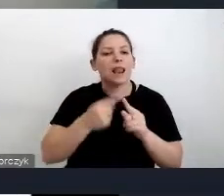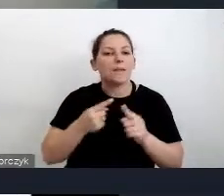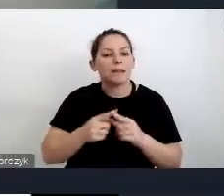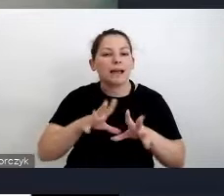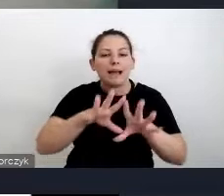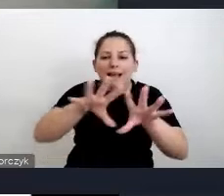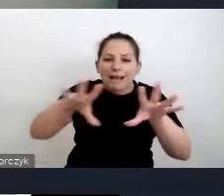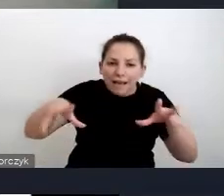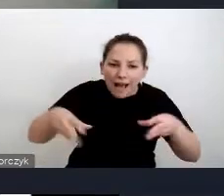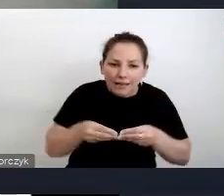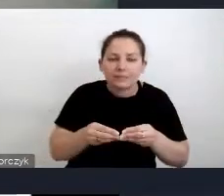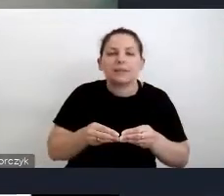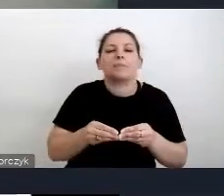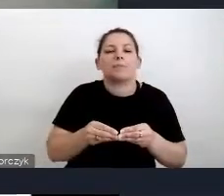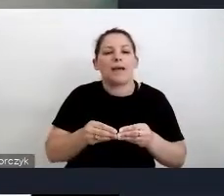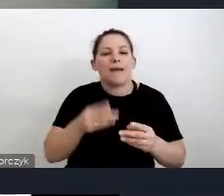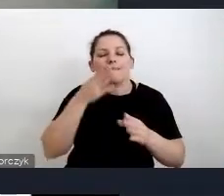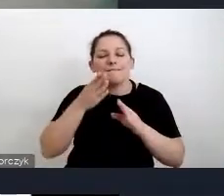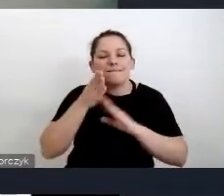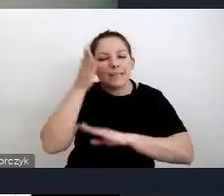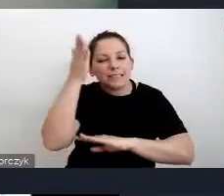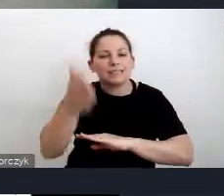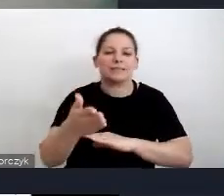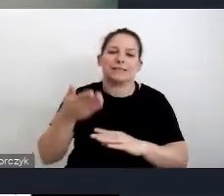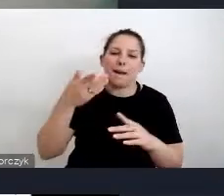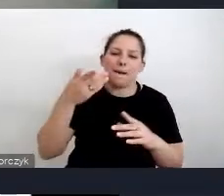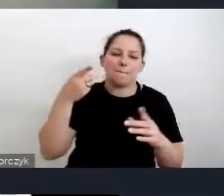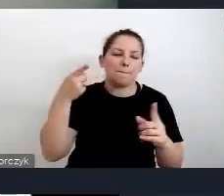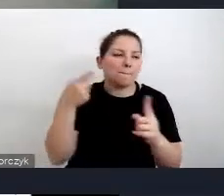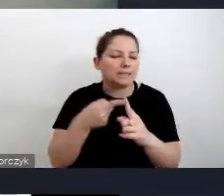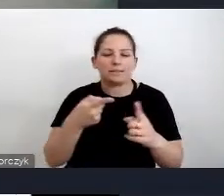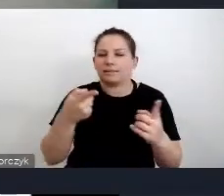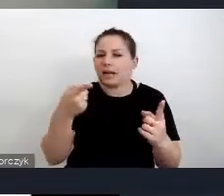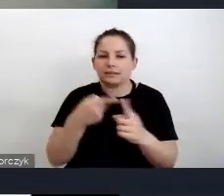a więc wizje, misje, Cele Zrównoważonego Rozwoju zaadaptowane lokalnie